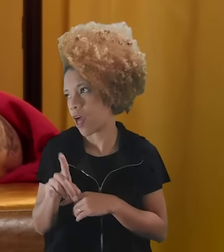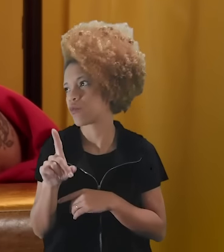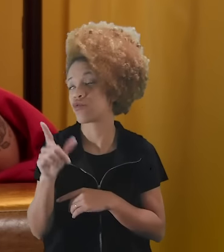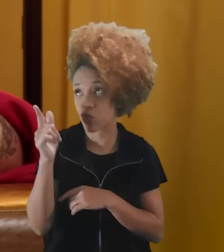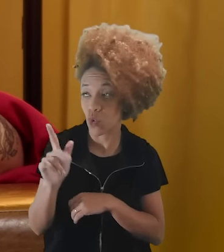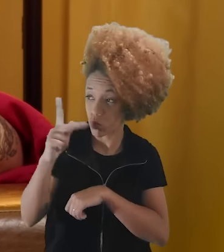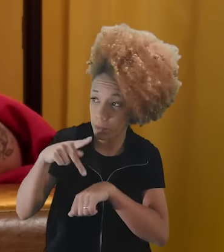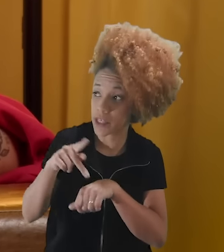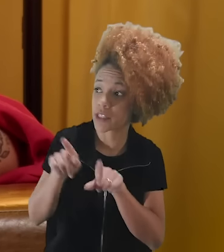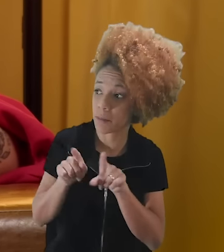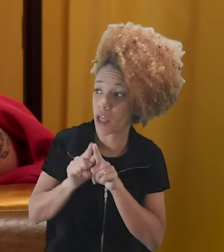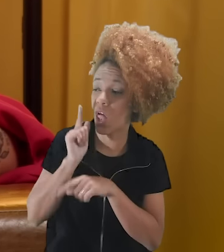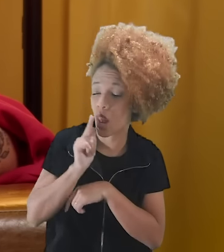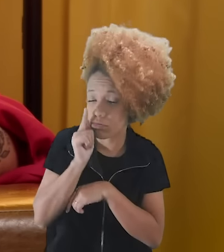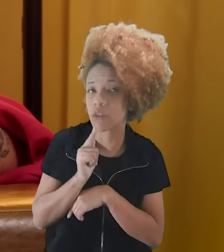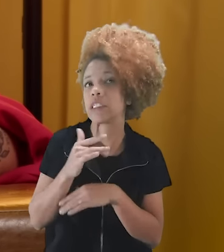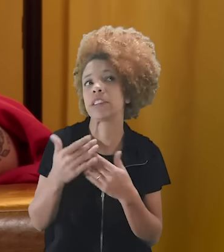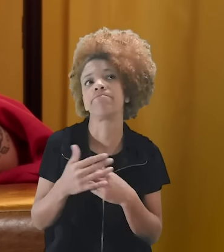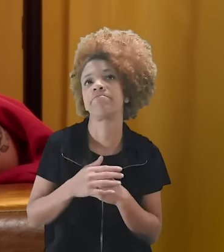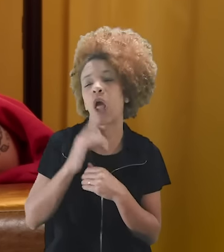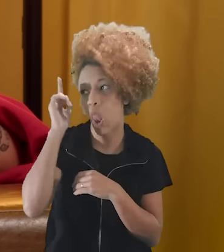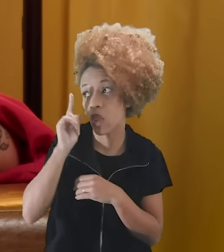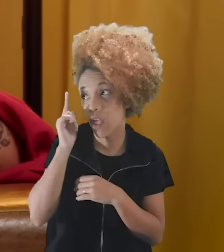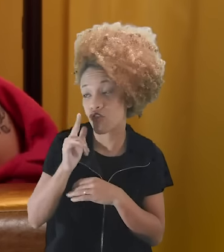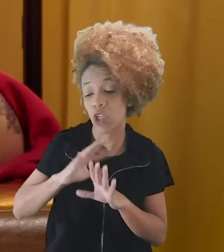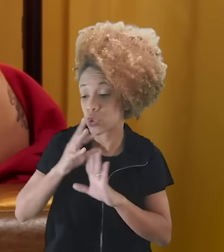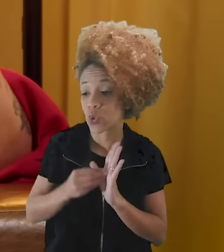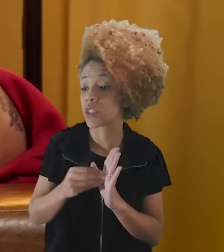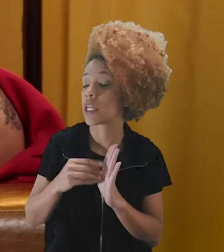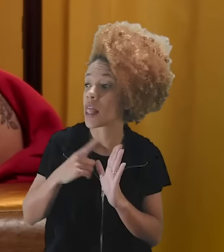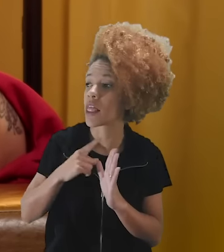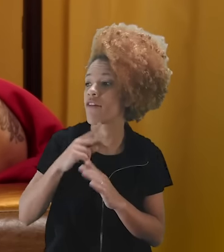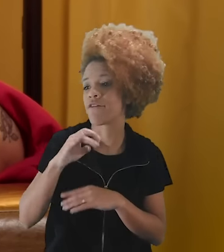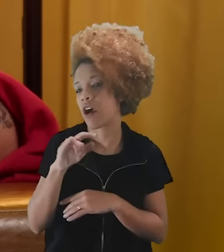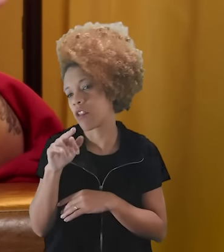joga lá fora também em Los Angeles e é um cara que todo mundo que fala de valor gente conhece